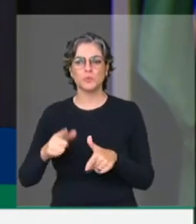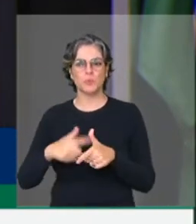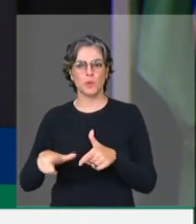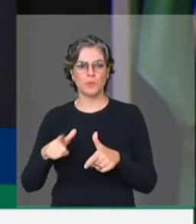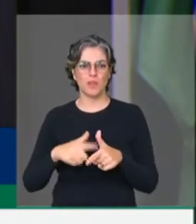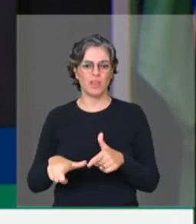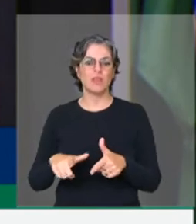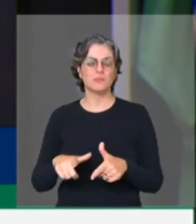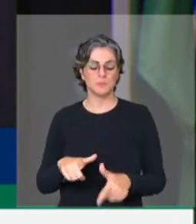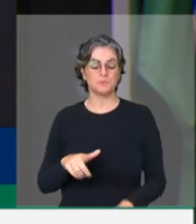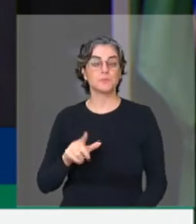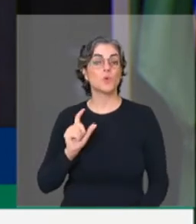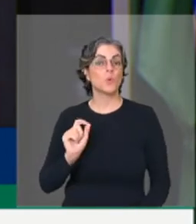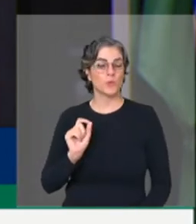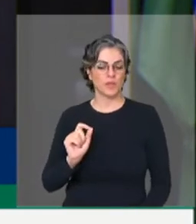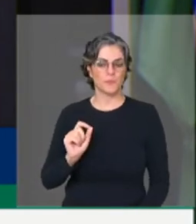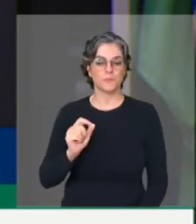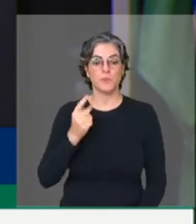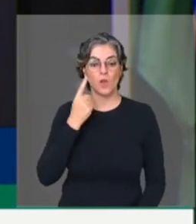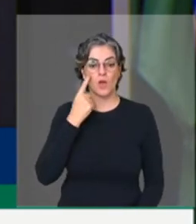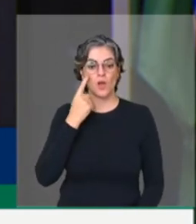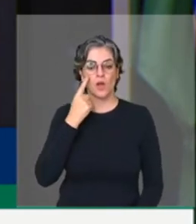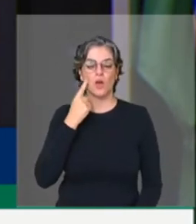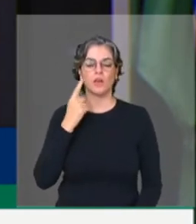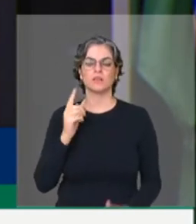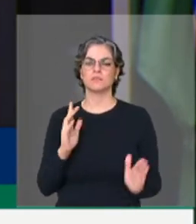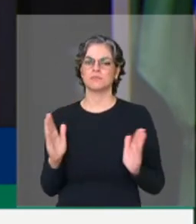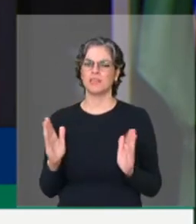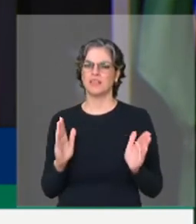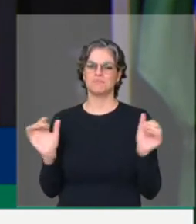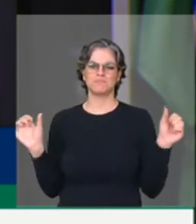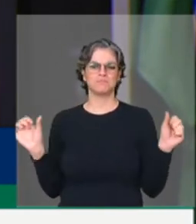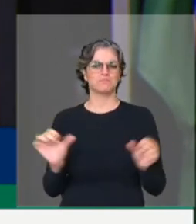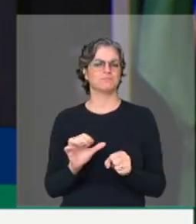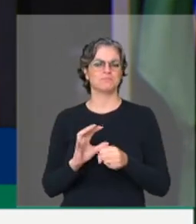EFEITOS ECONÔMICOS DA CRISE. VEJAM SÓ, NO MEIO DA MAIOR PANDEMIA, MAIOR DESEMPREGO,